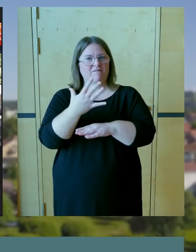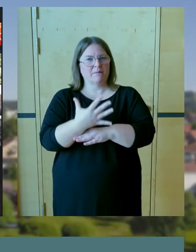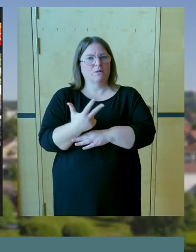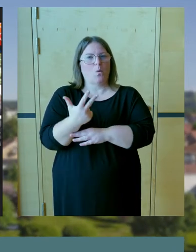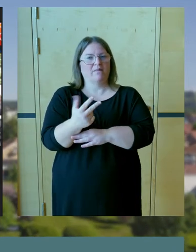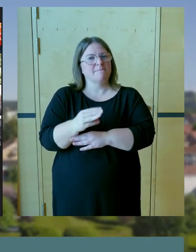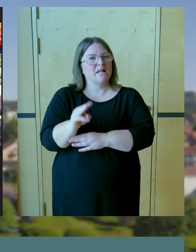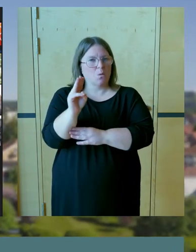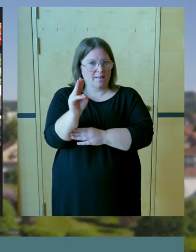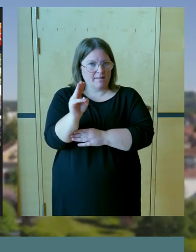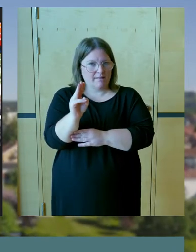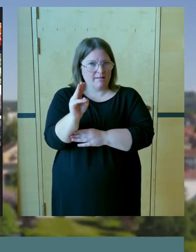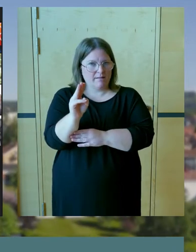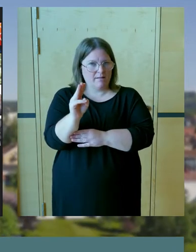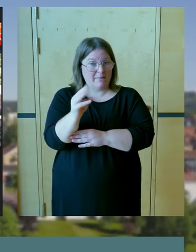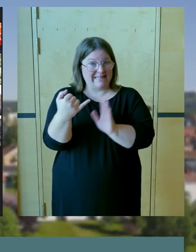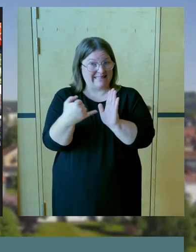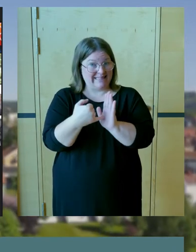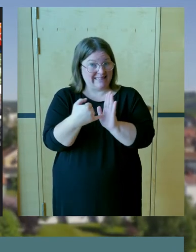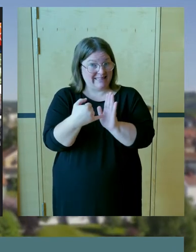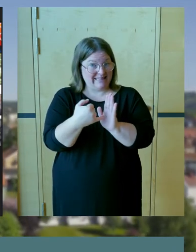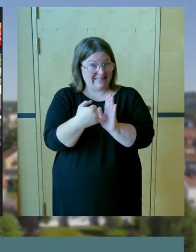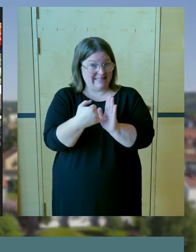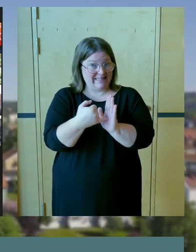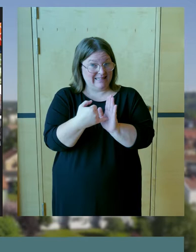Men i den summan så är den demografiska